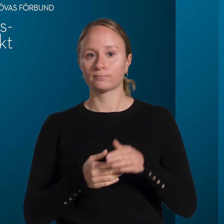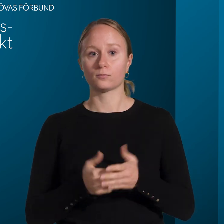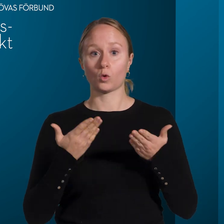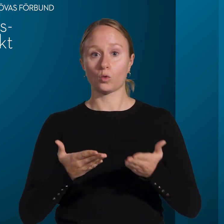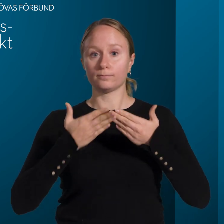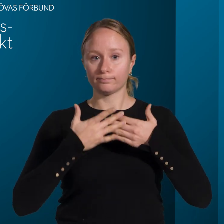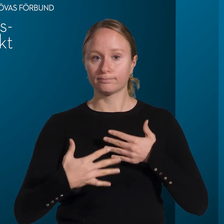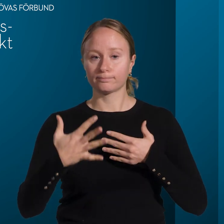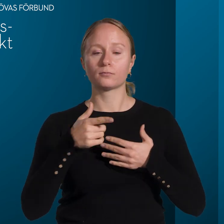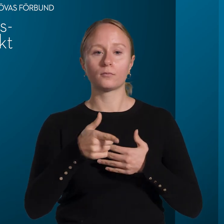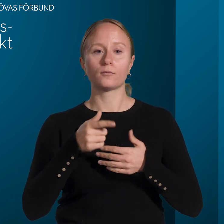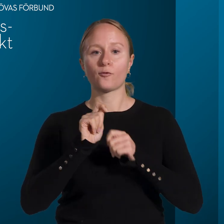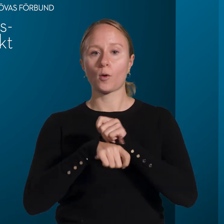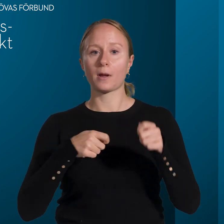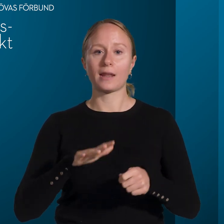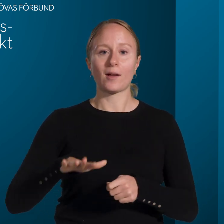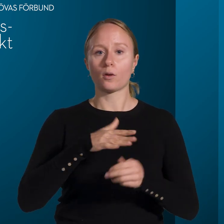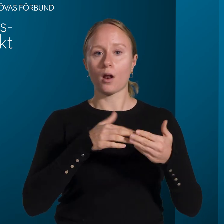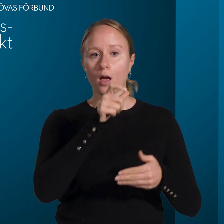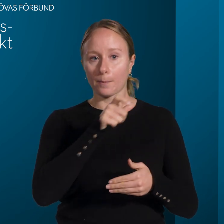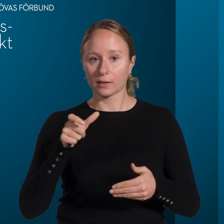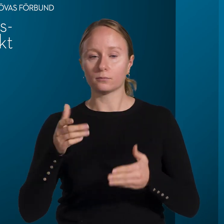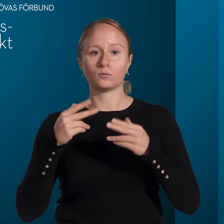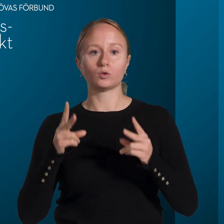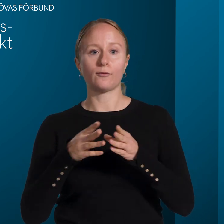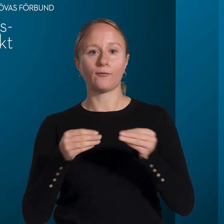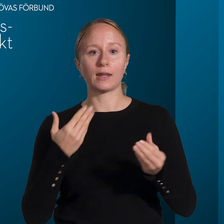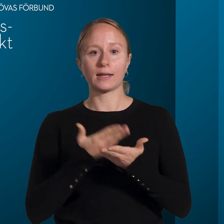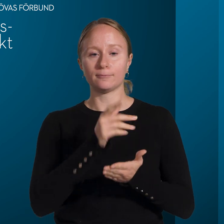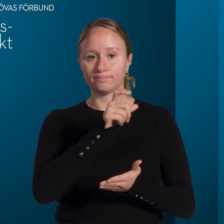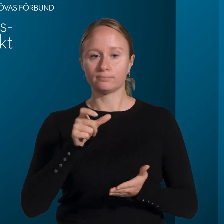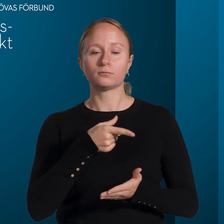från och med nu är det förbundets regionarbetare och frivilliga -